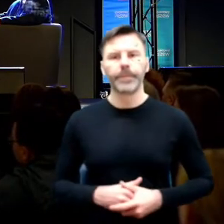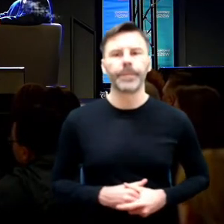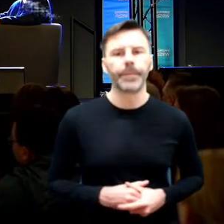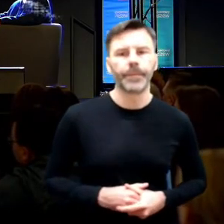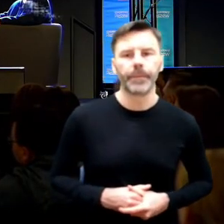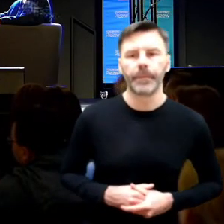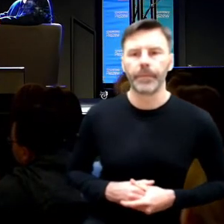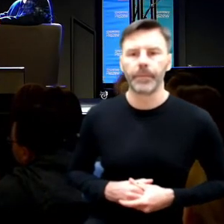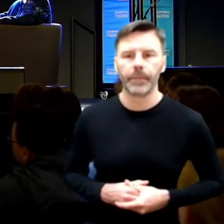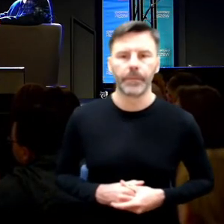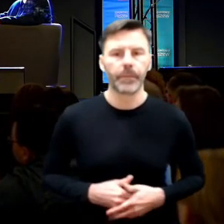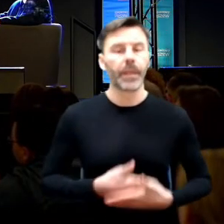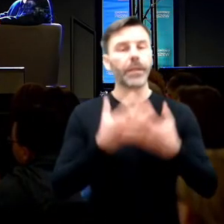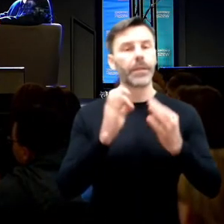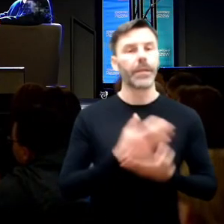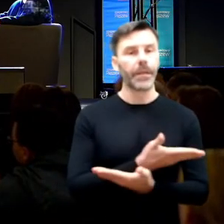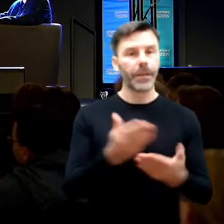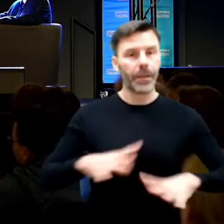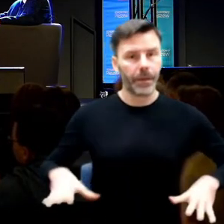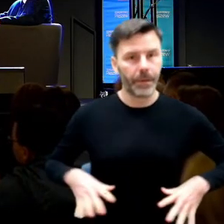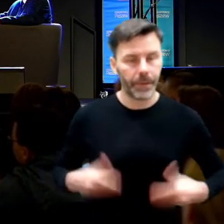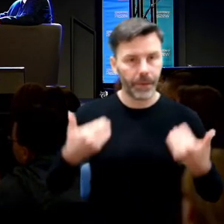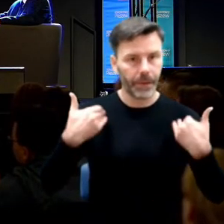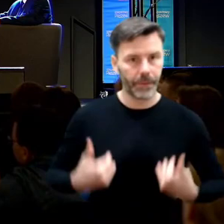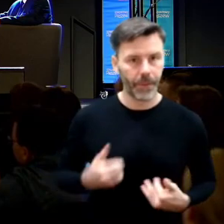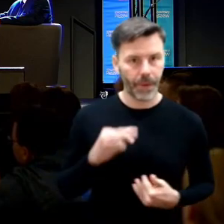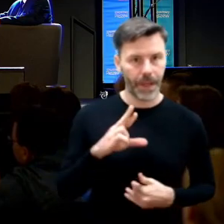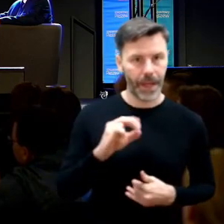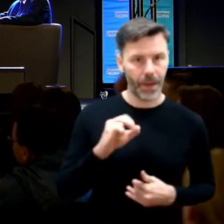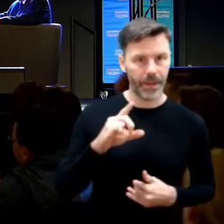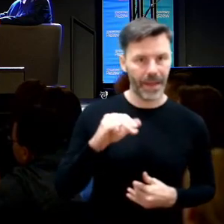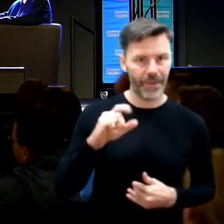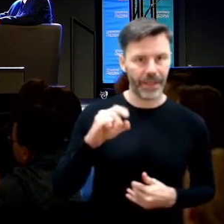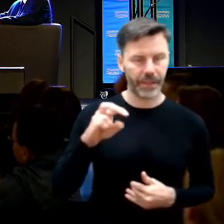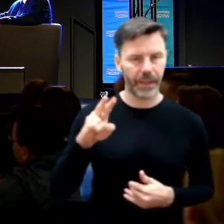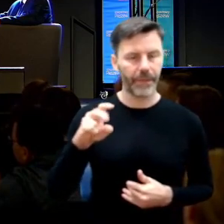Dzień dobry Państwu, nazywam się Karolina Wieckiewicz, pracuję w fundacji Habitat for Humanity Poland